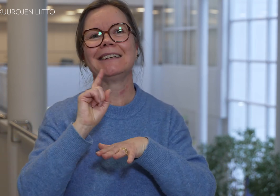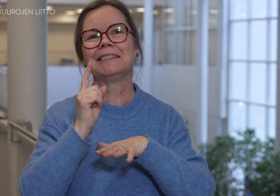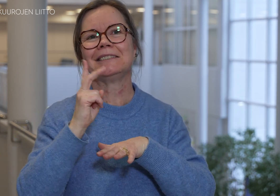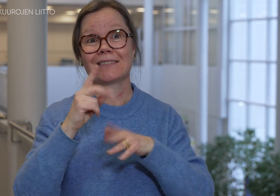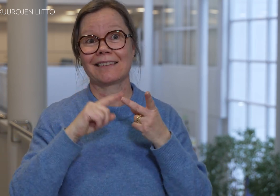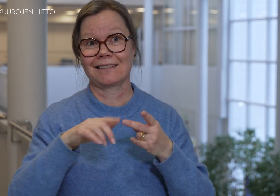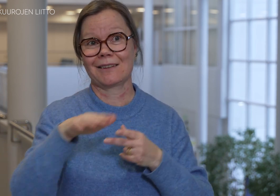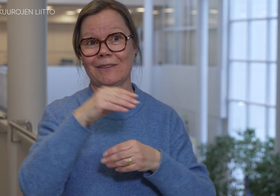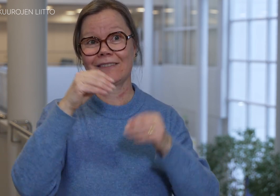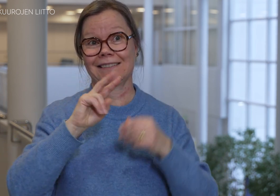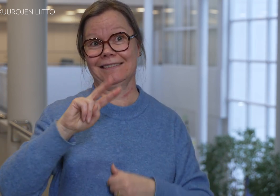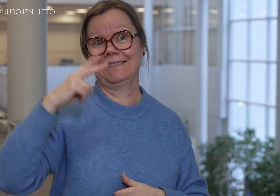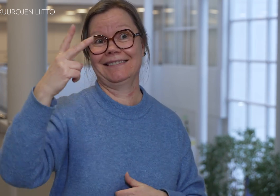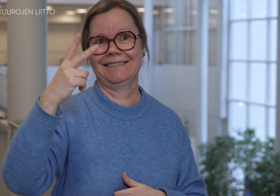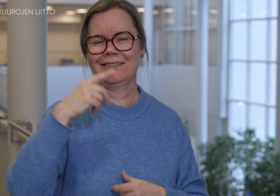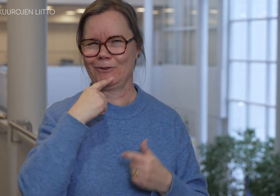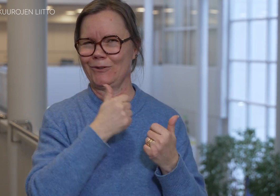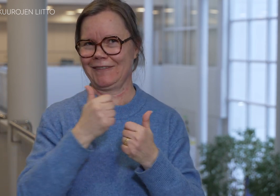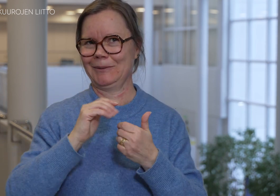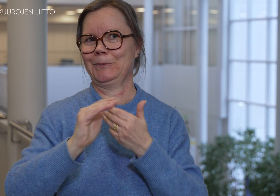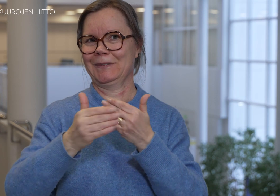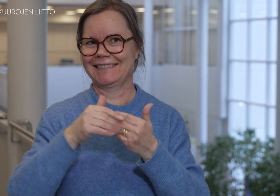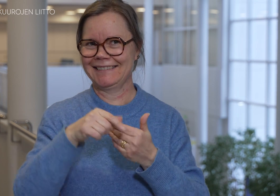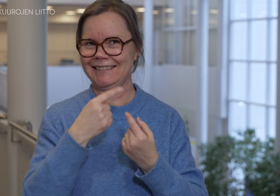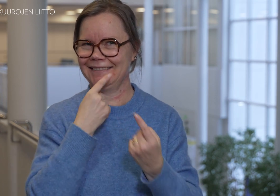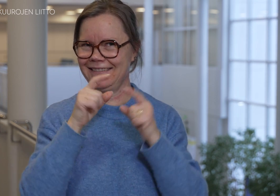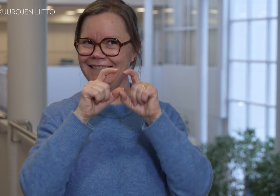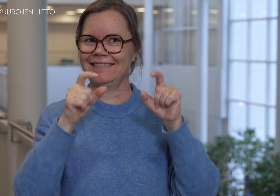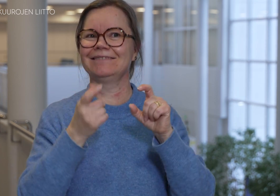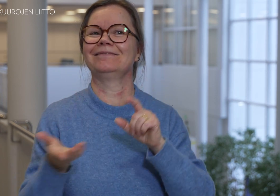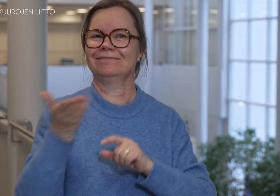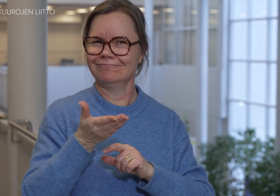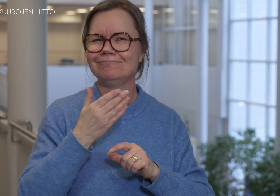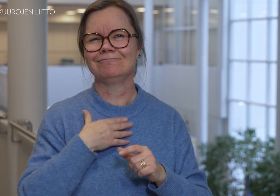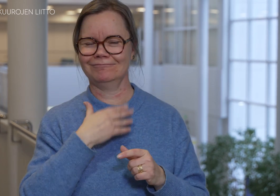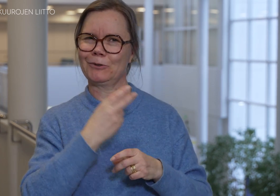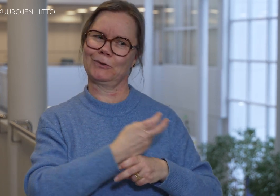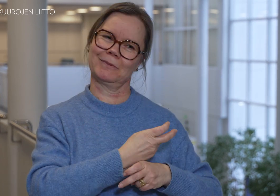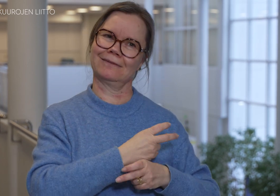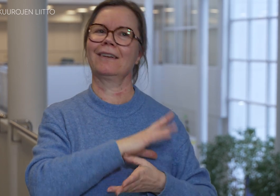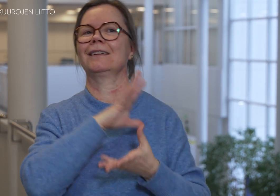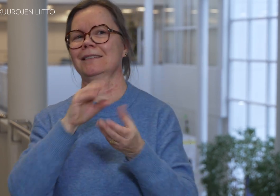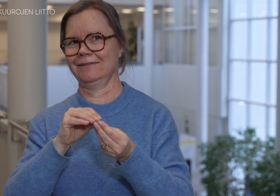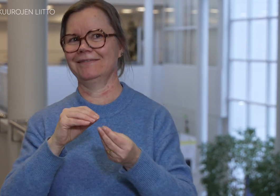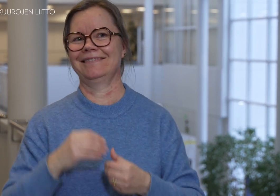Aluevaalithan järjestetään taas parin vuoden päästä (2025). Silloin olisi hyvä sauma käsitellä kokemuksia hyvinvointialueista.